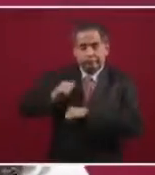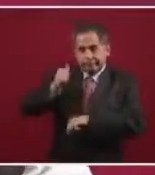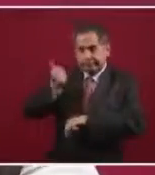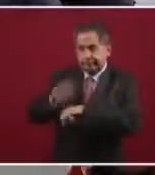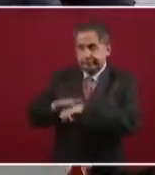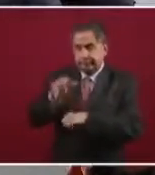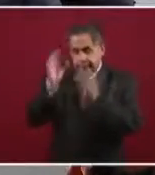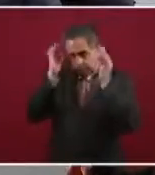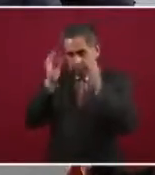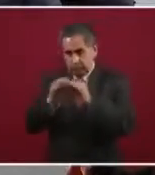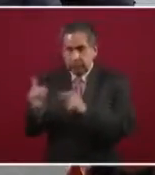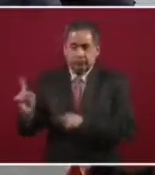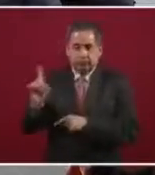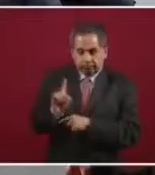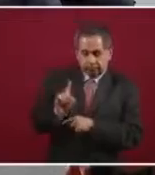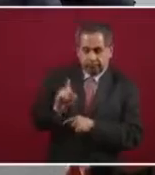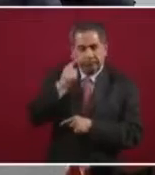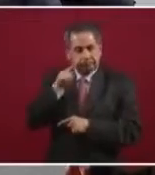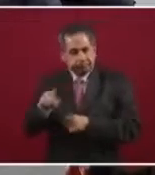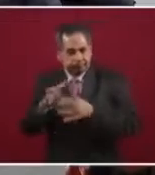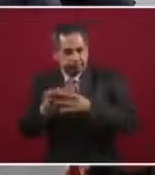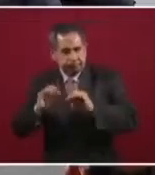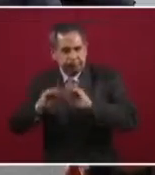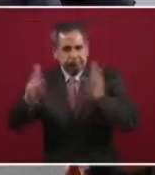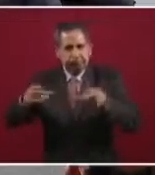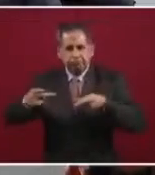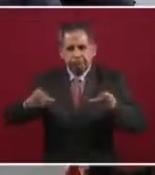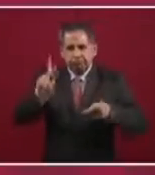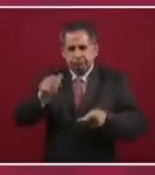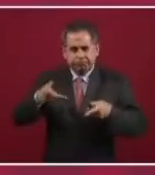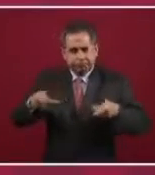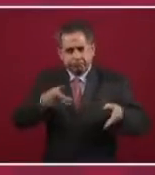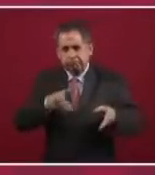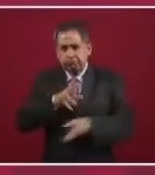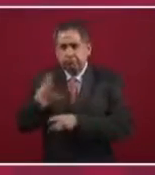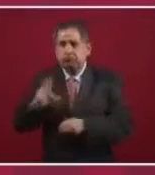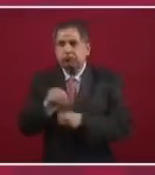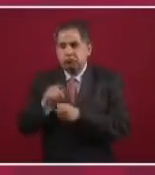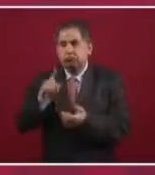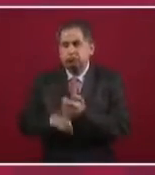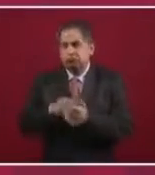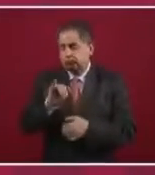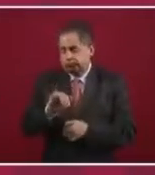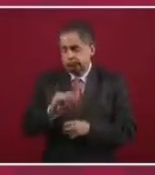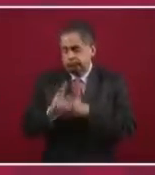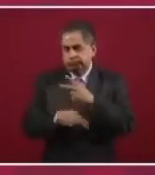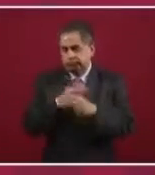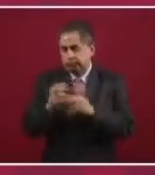para precisamente hacer como que todo el planteamiento completo, pero es una cosa que quiero hablar con él.